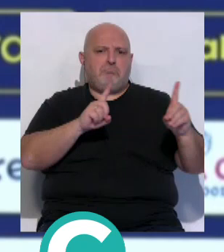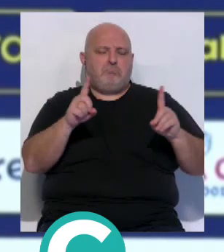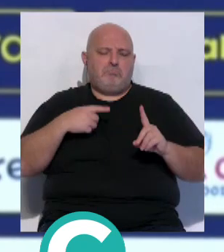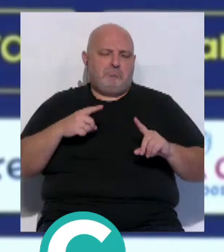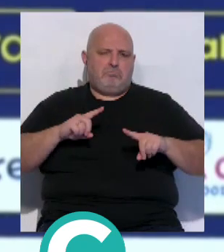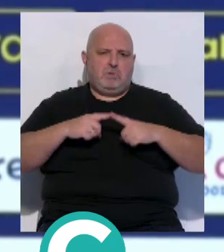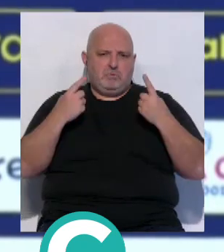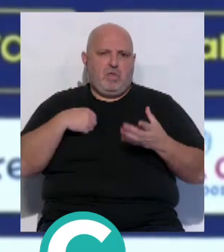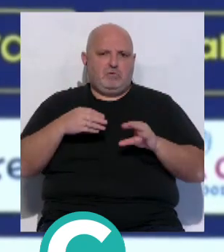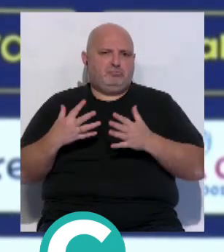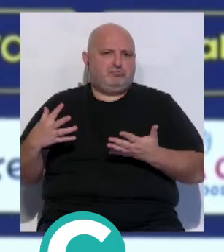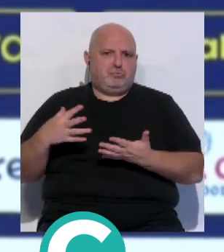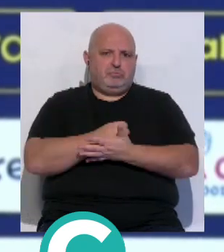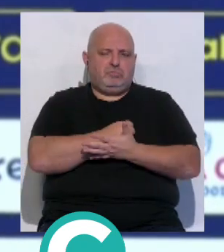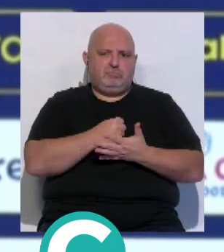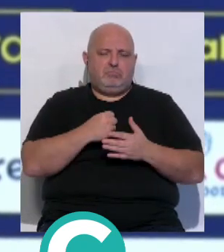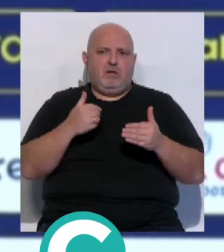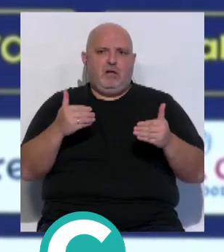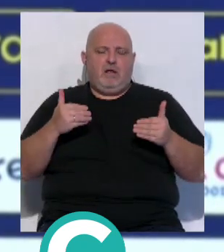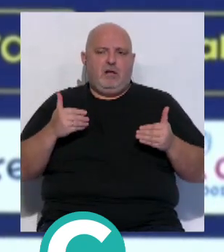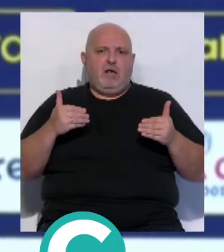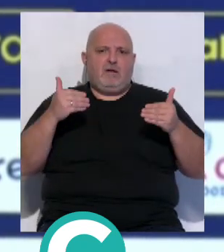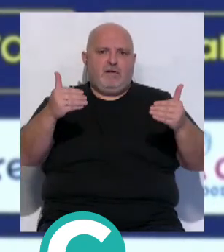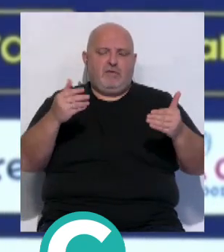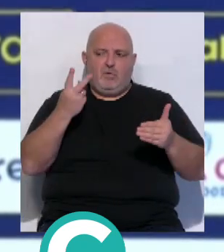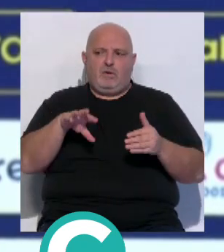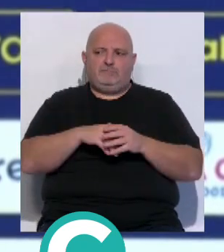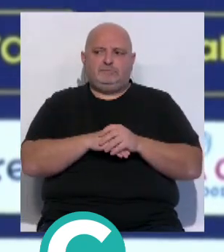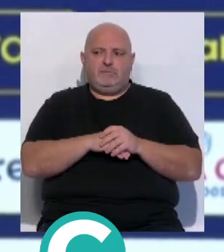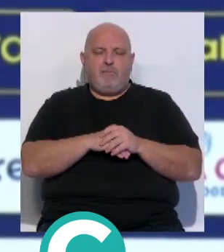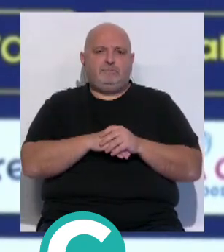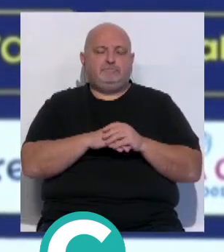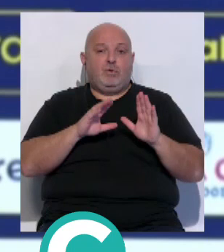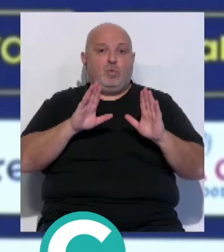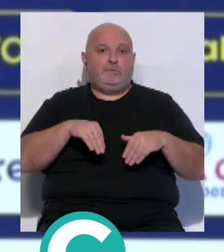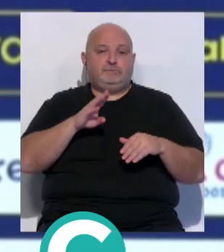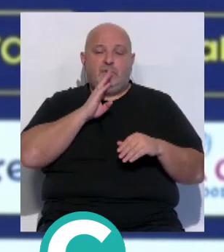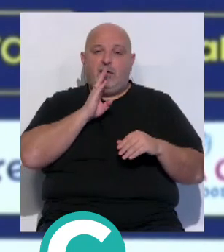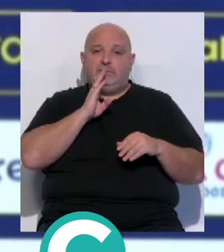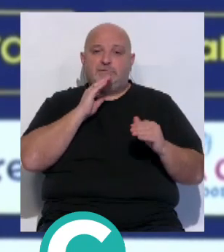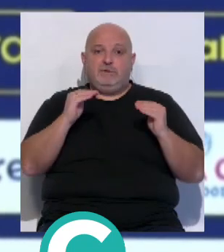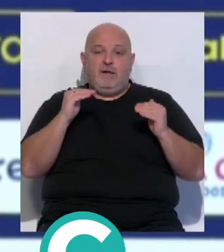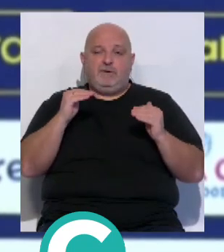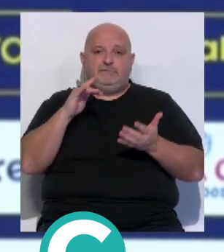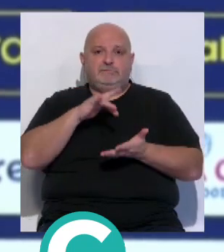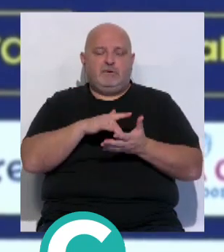me gustaría medir para abajo un poco más para arriba porque en esta última etapa que estuve a